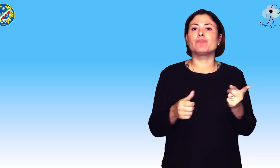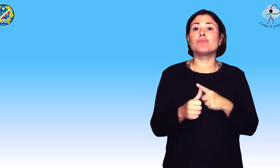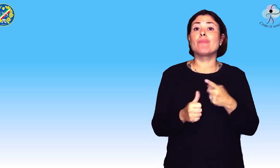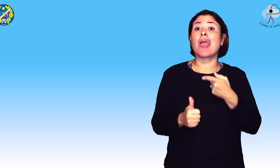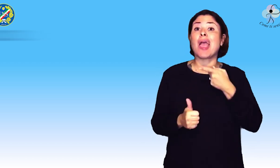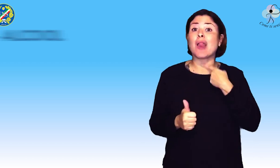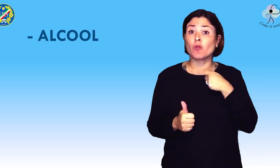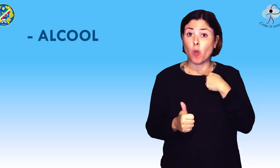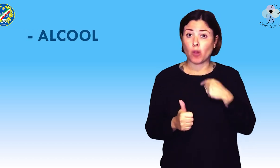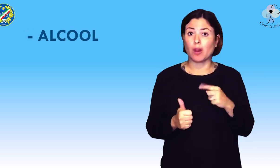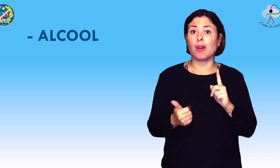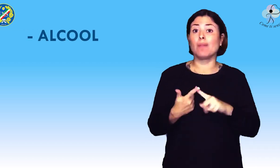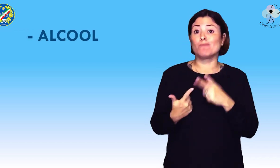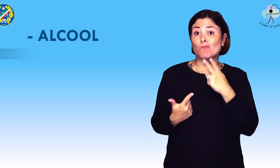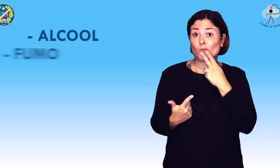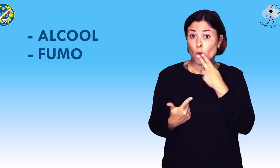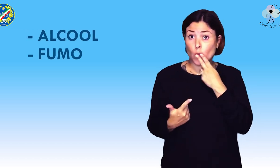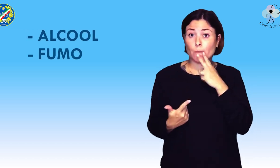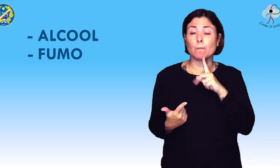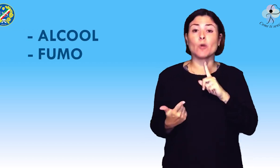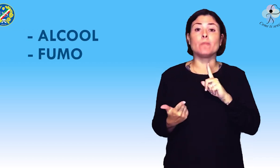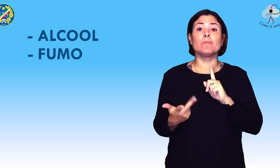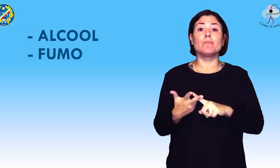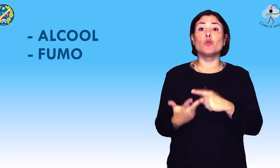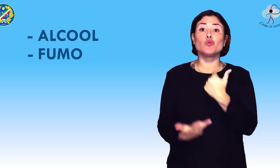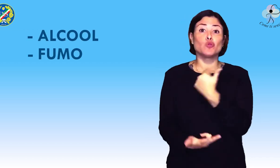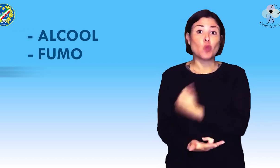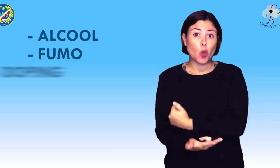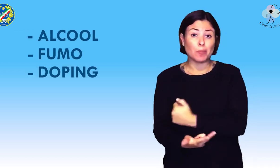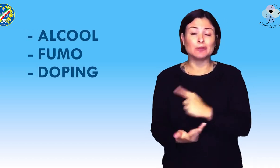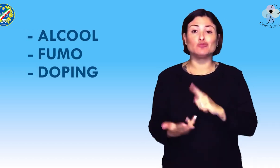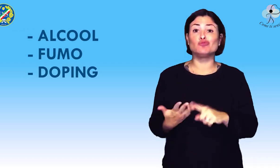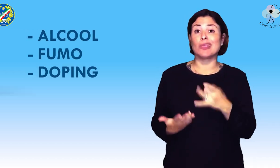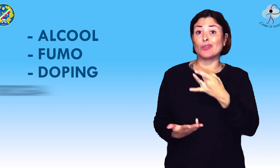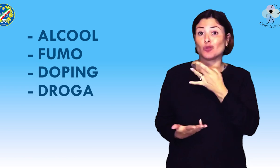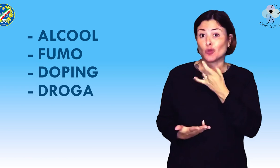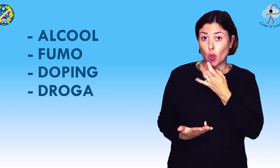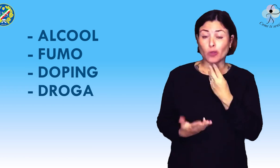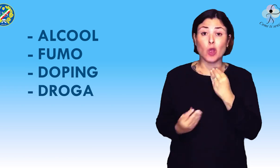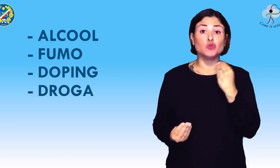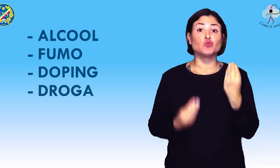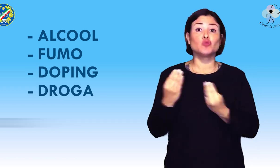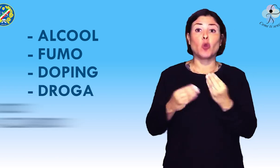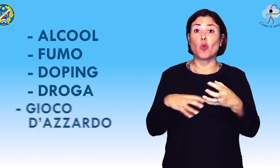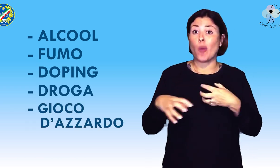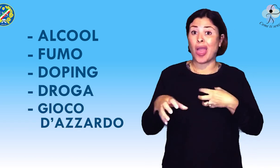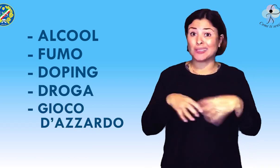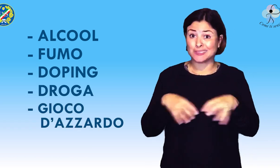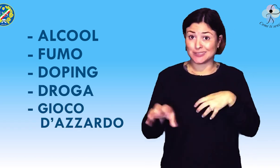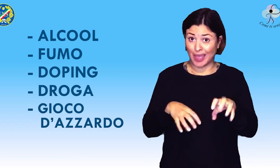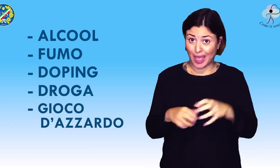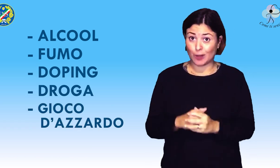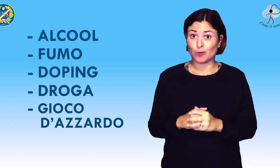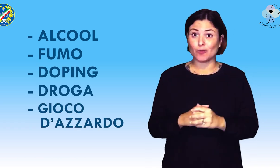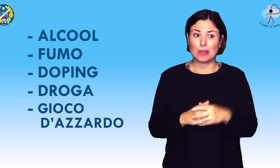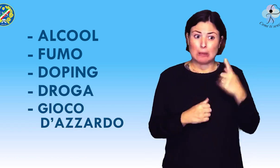alcol, fumo, doping, gioco d’azzardo e droga -